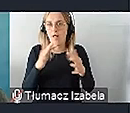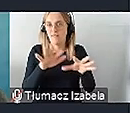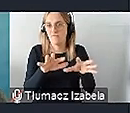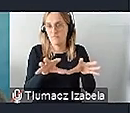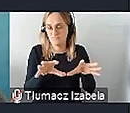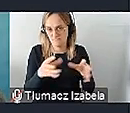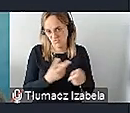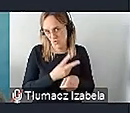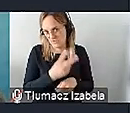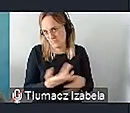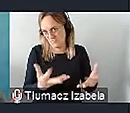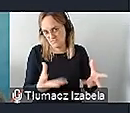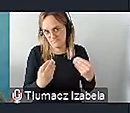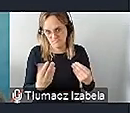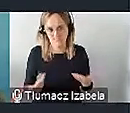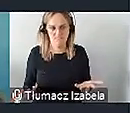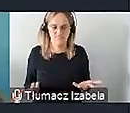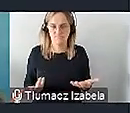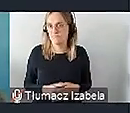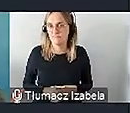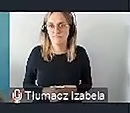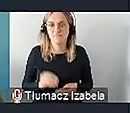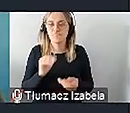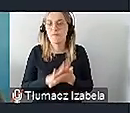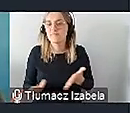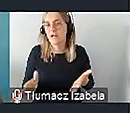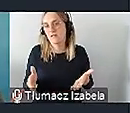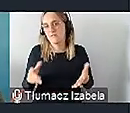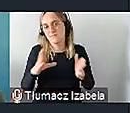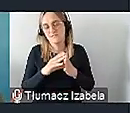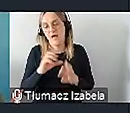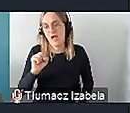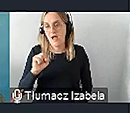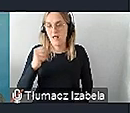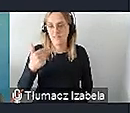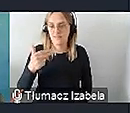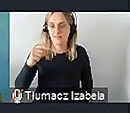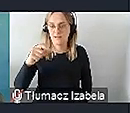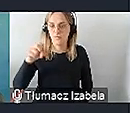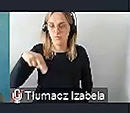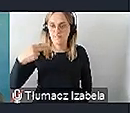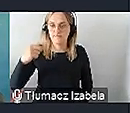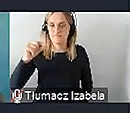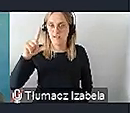jest bardzo dużo takich repozytoriów darmowych zdjęć jak Unsplash. To są plusy zdjęć.